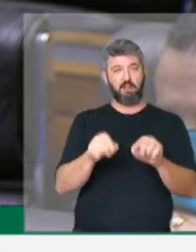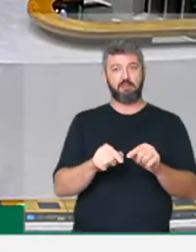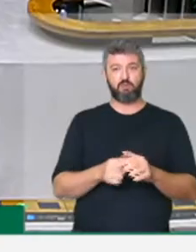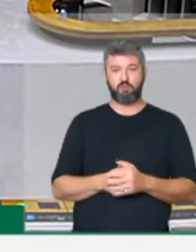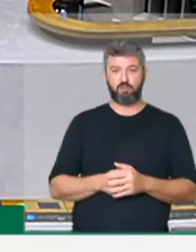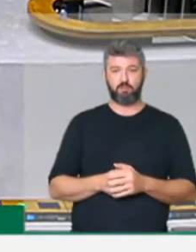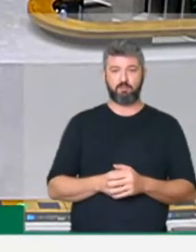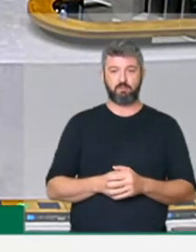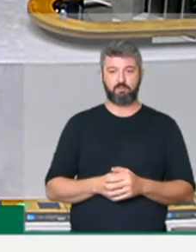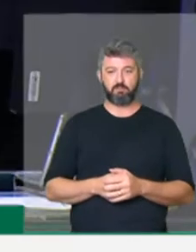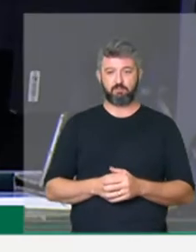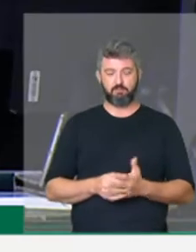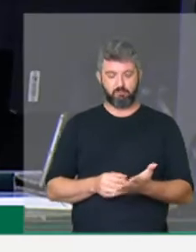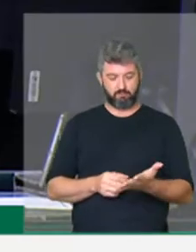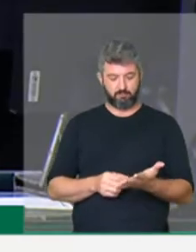FONTANA]: OBRIGADO PRESIDENTE. DEPUTADO DANILO, DE FATO É